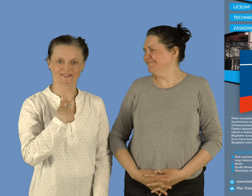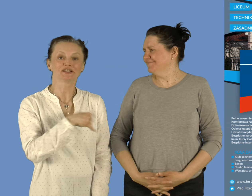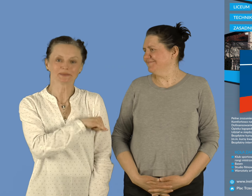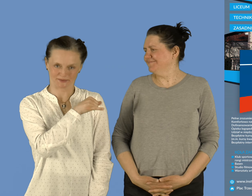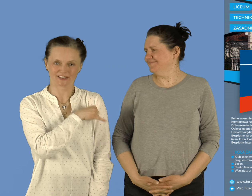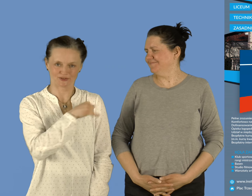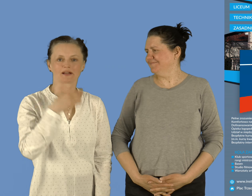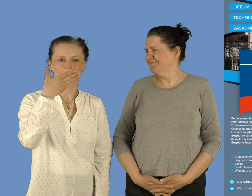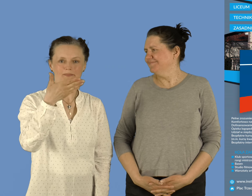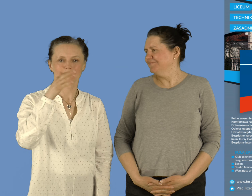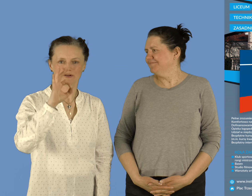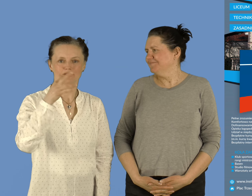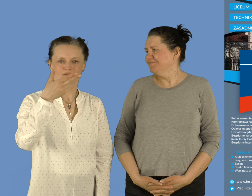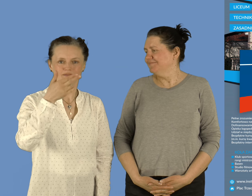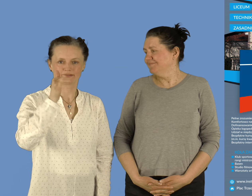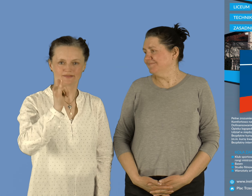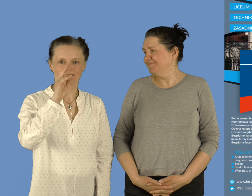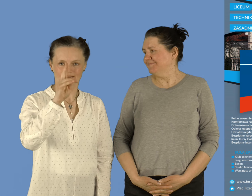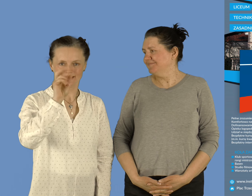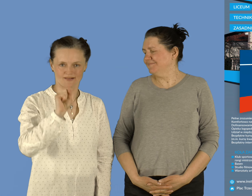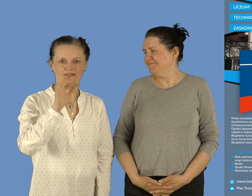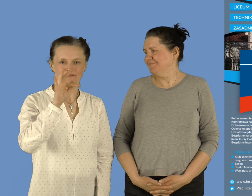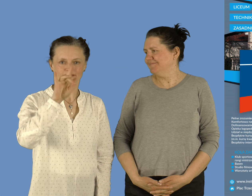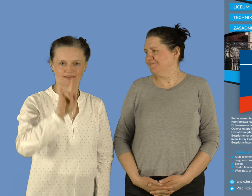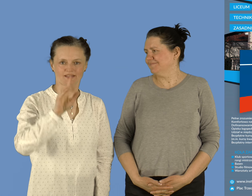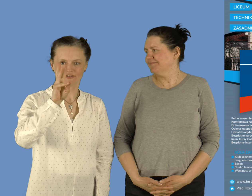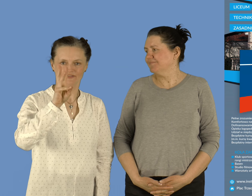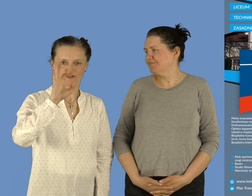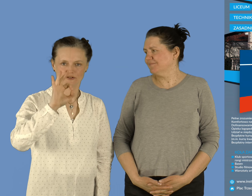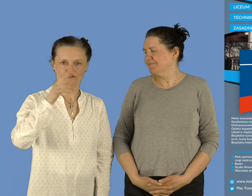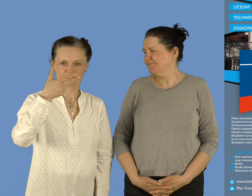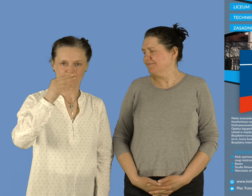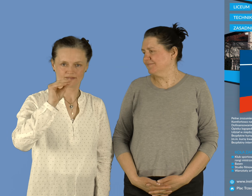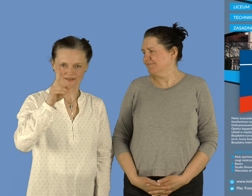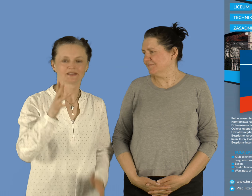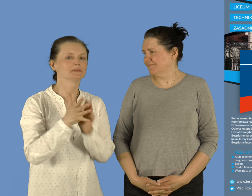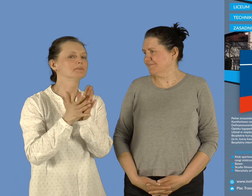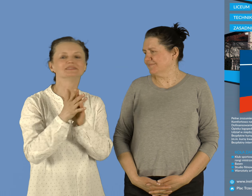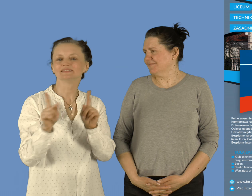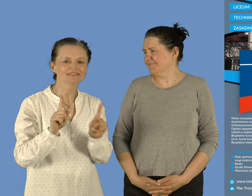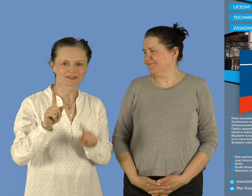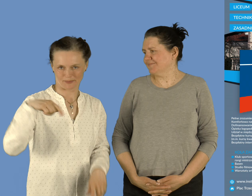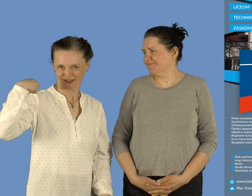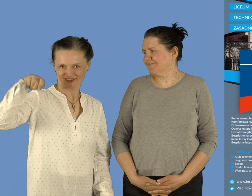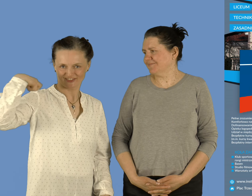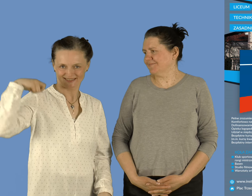ja nazywam się Monika Tywonek. Mój znak w języku migowym [pokazuje].